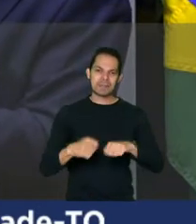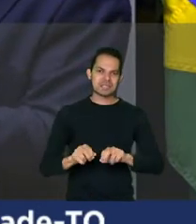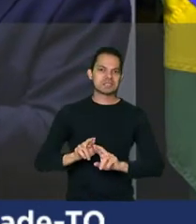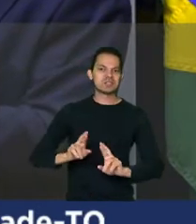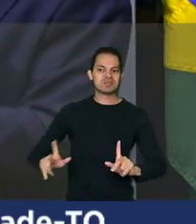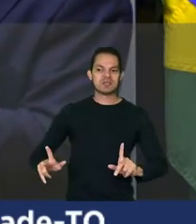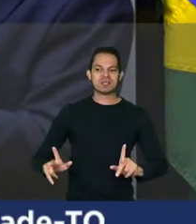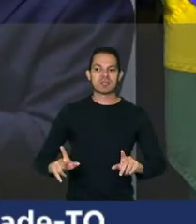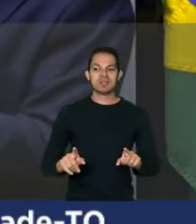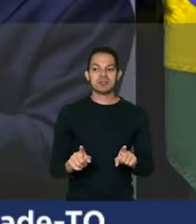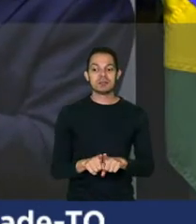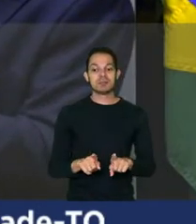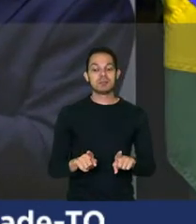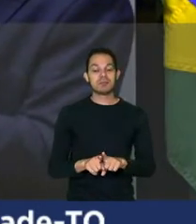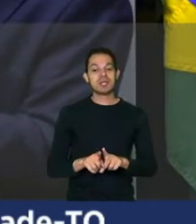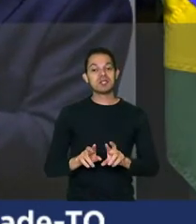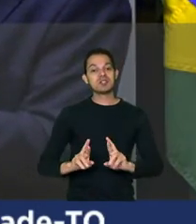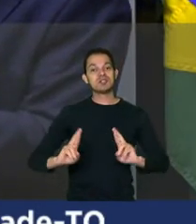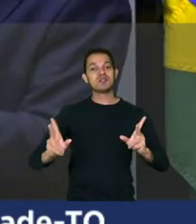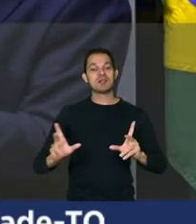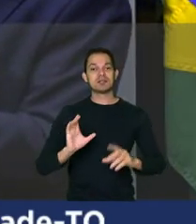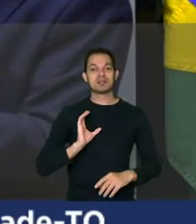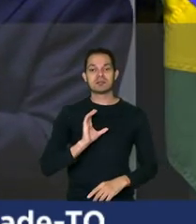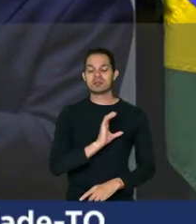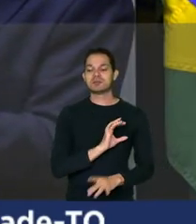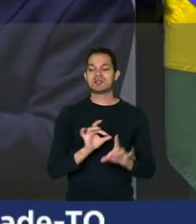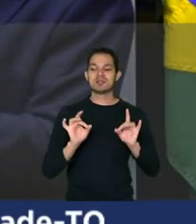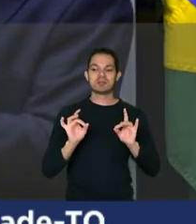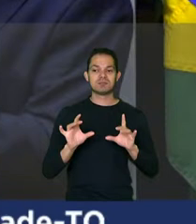DEVERIA TER SIDO DIFERENTE. COMO DEVERIA TER SIDO DIFERENTE NA COMISSÃO